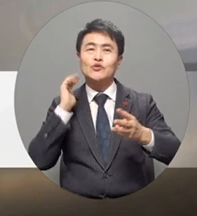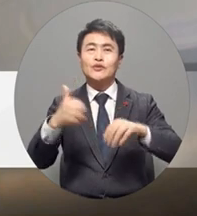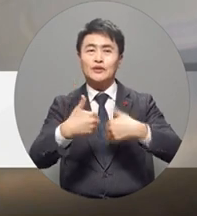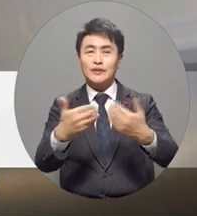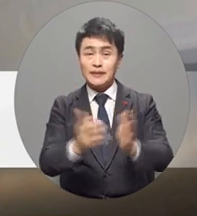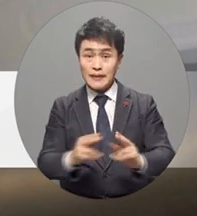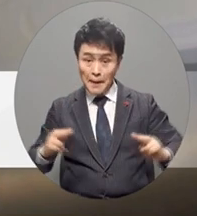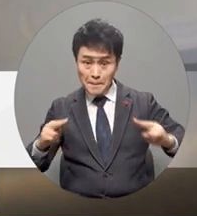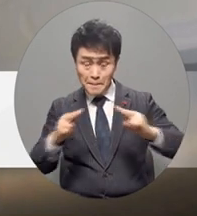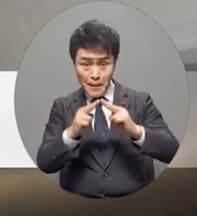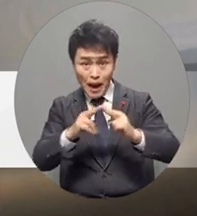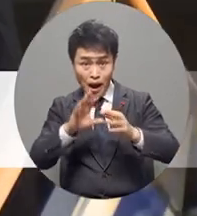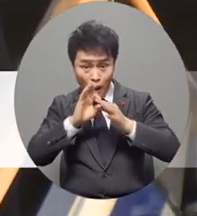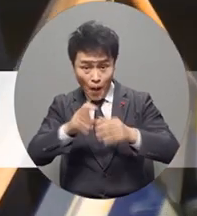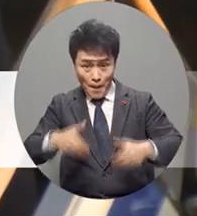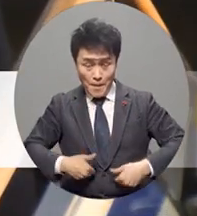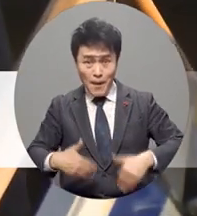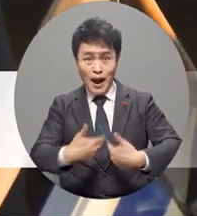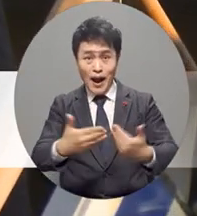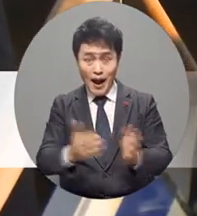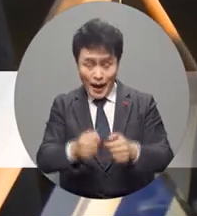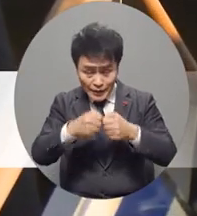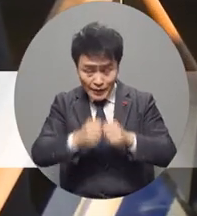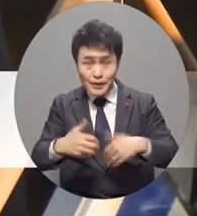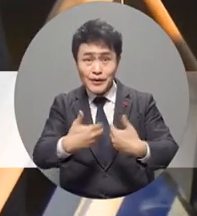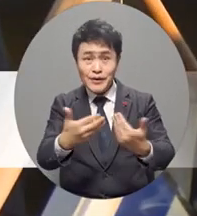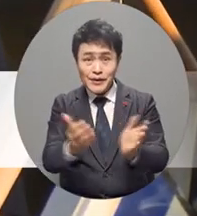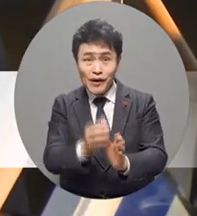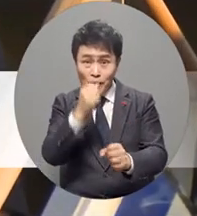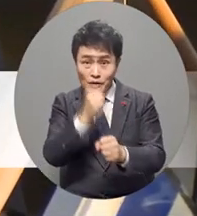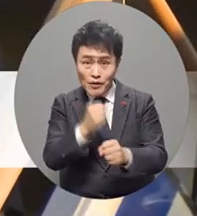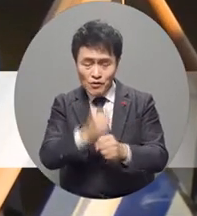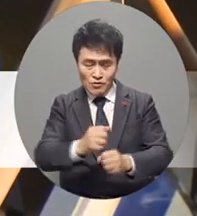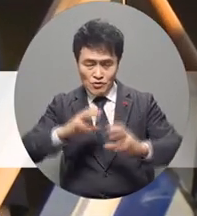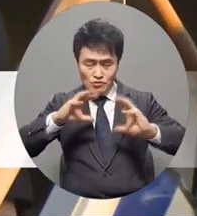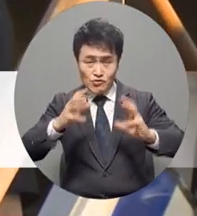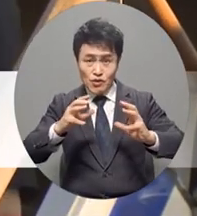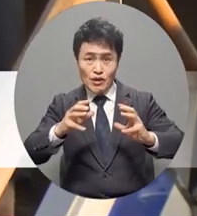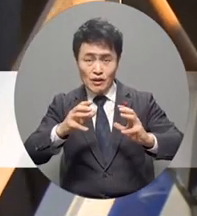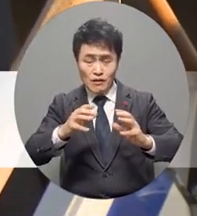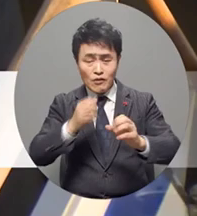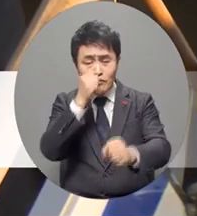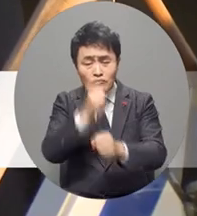이번 방문에서 윤 대통령은 반도체 초미세공정에 필요한 극자외선 노광장비를